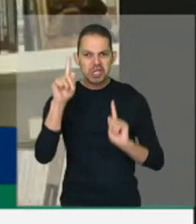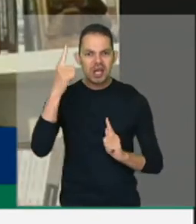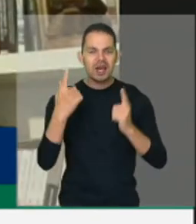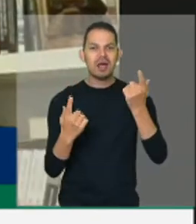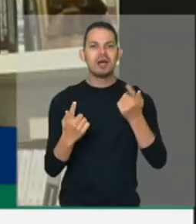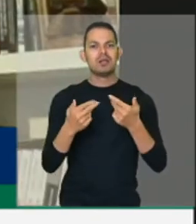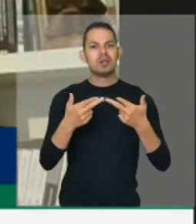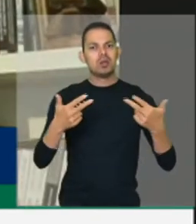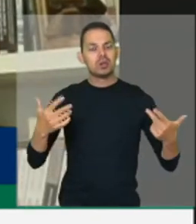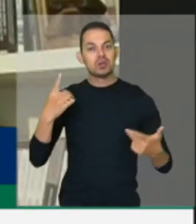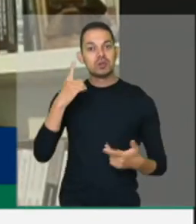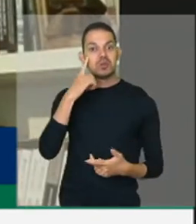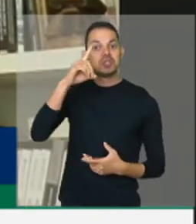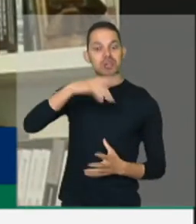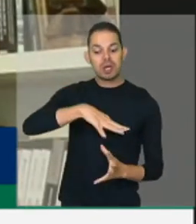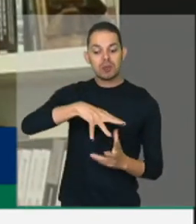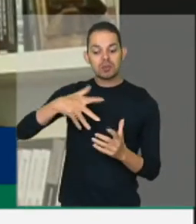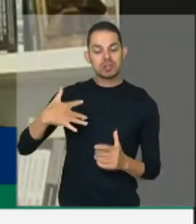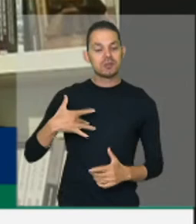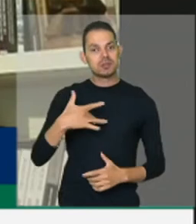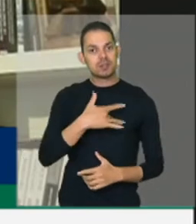SAÚDE, BOLSONARO DEVERIA SE REUNIR COM OS TRABALHADORES DA SAÚDE QUE SOFREM QUE ESTÃO